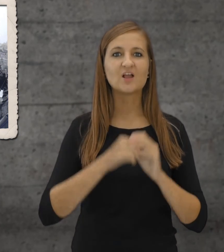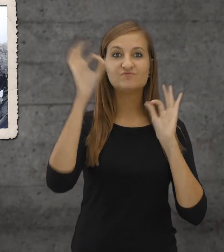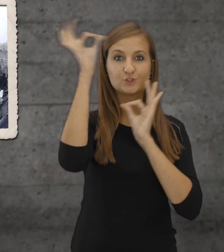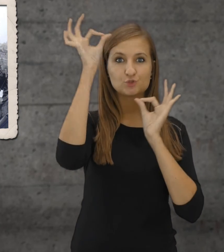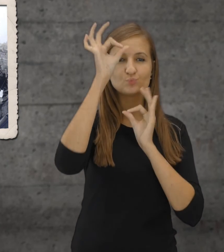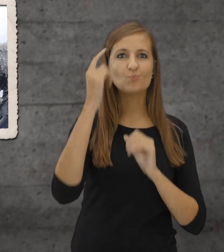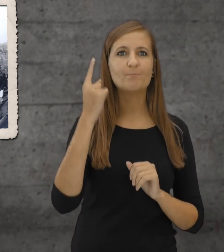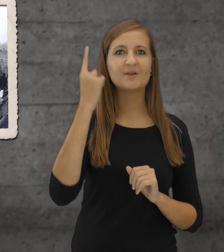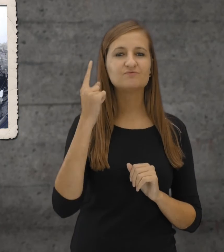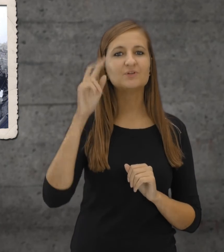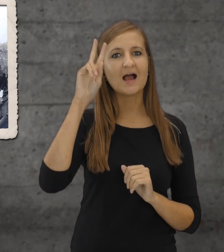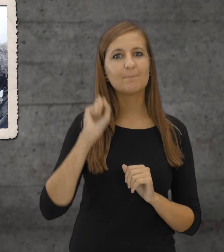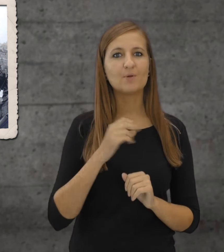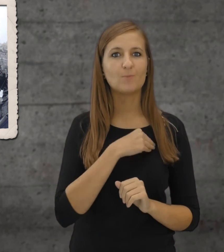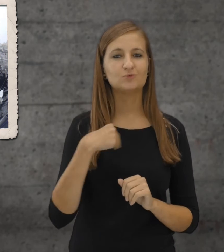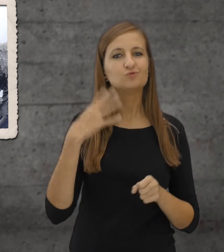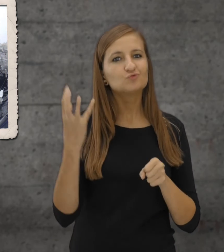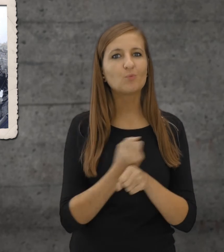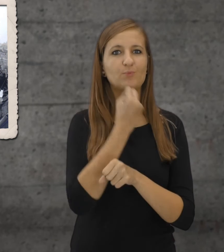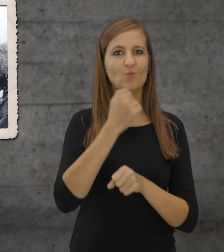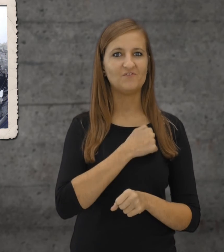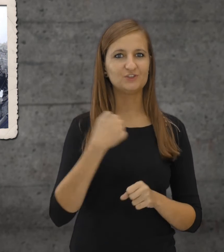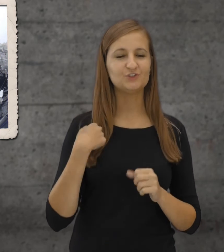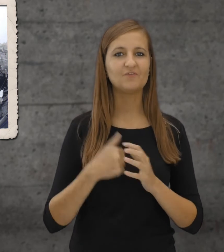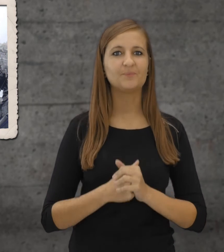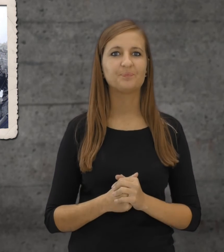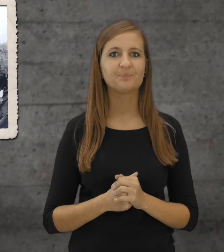I Armia Polska zajęła Warszawę w styczniu.